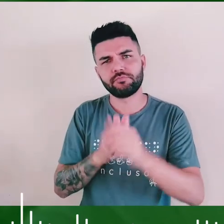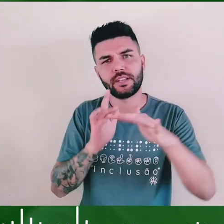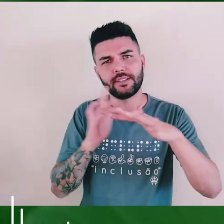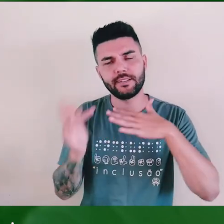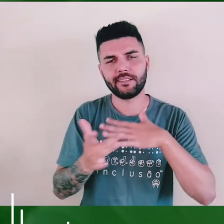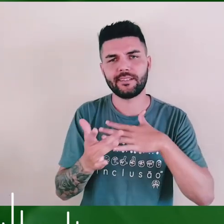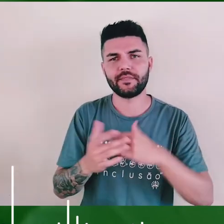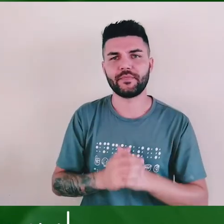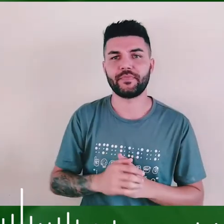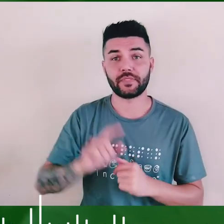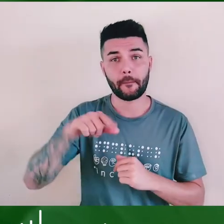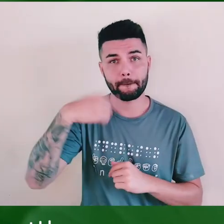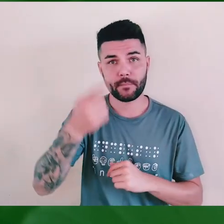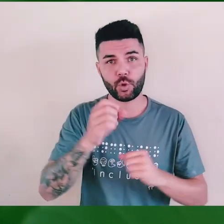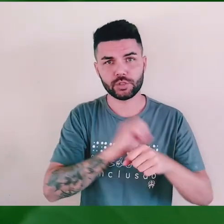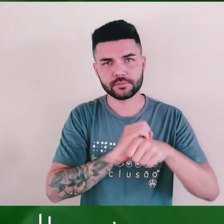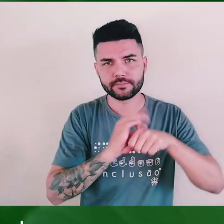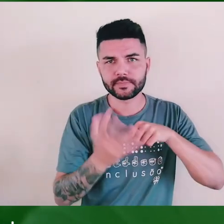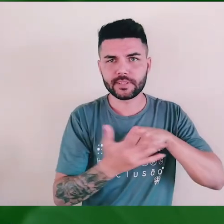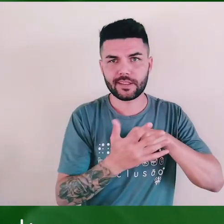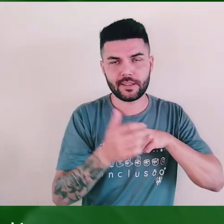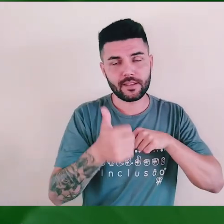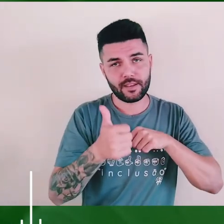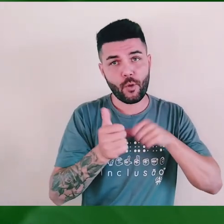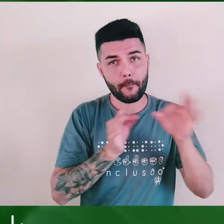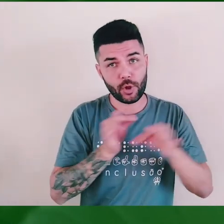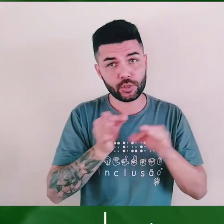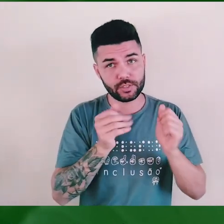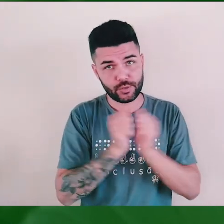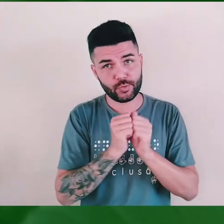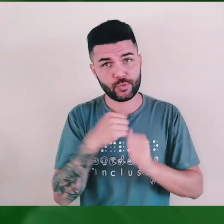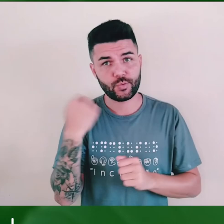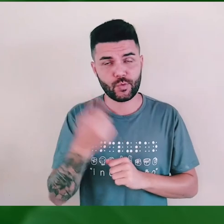de comparecer em um projeto nosso. Pedro: Beleza! Com certeza, o mundo precisa de mais